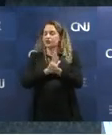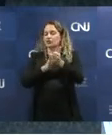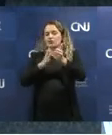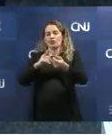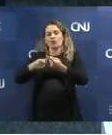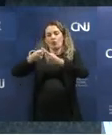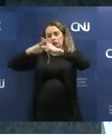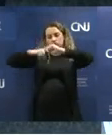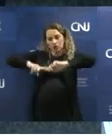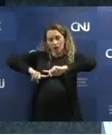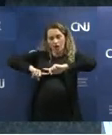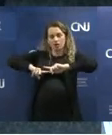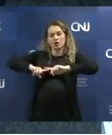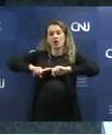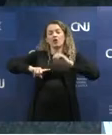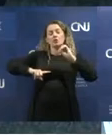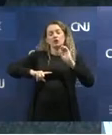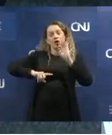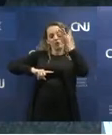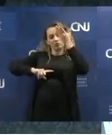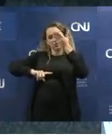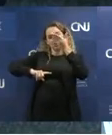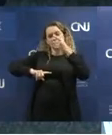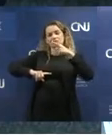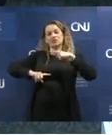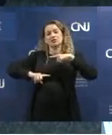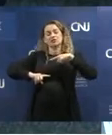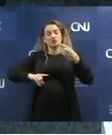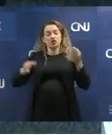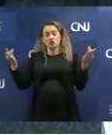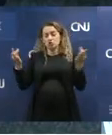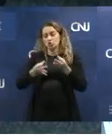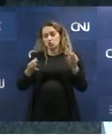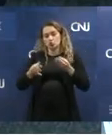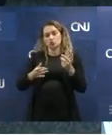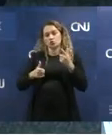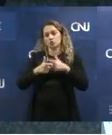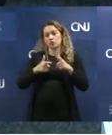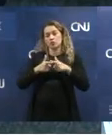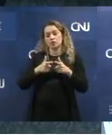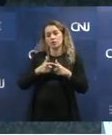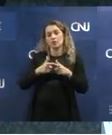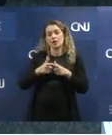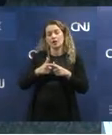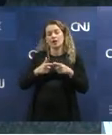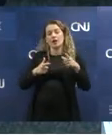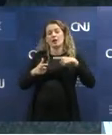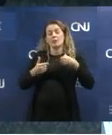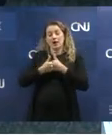Consequentemente, não há justa causa para instauração do processo administrativo disciplinar,